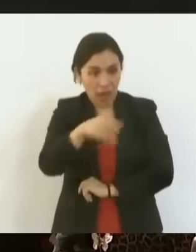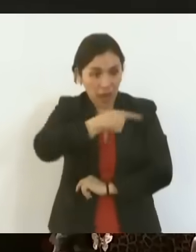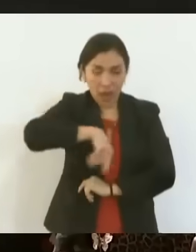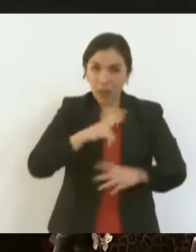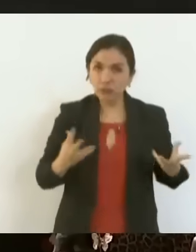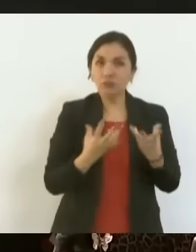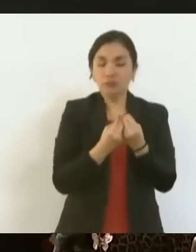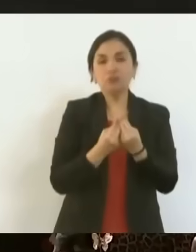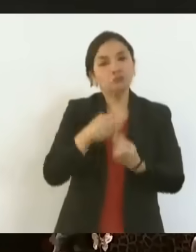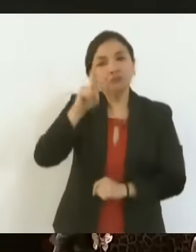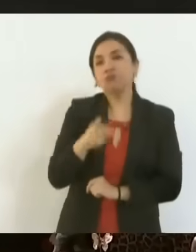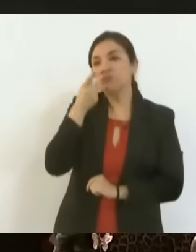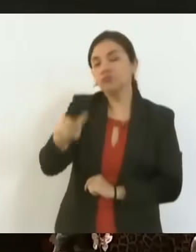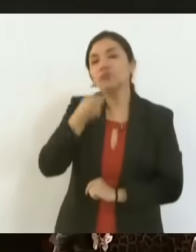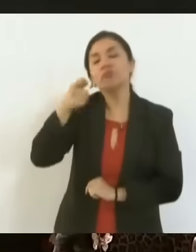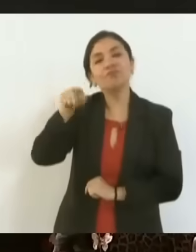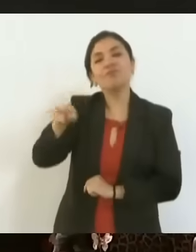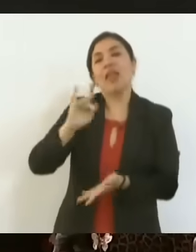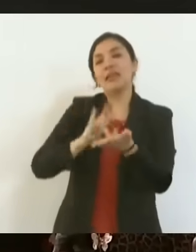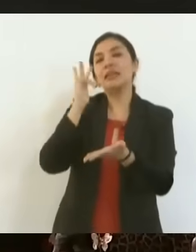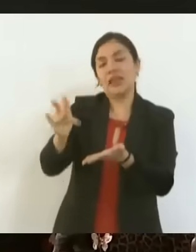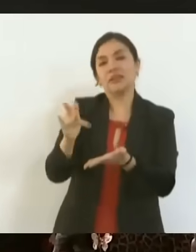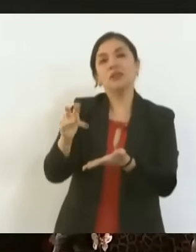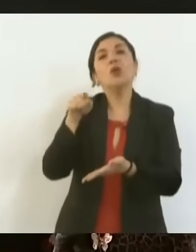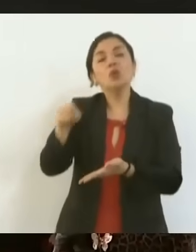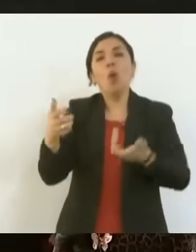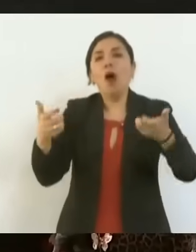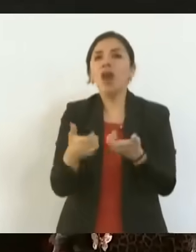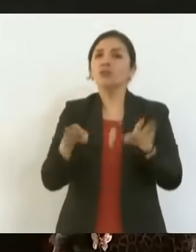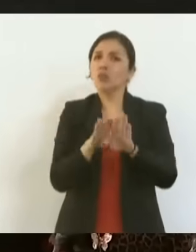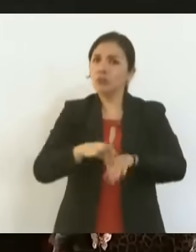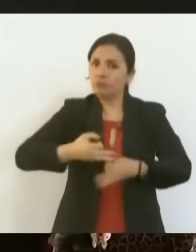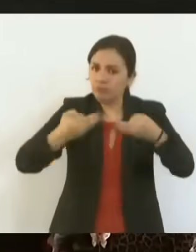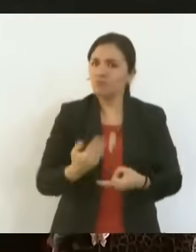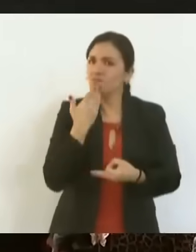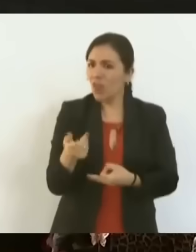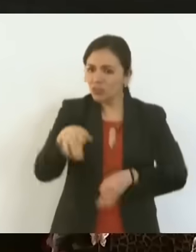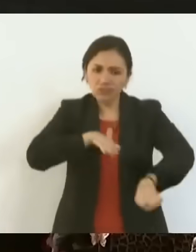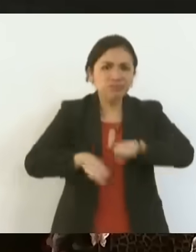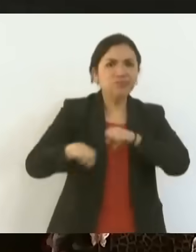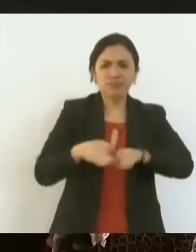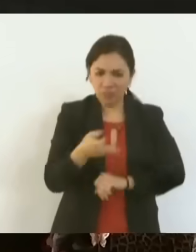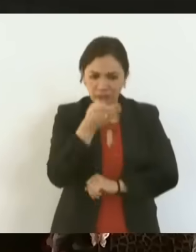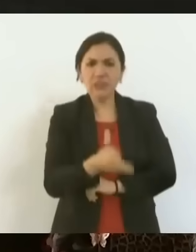le expresamos nuestra gratitud y reconocimiento por su excelente disposición para fortalecer